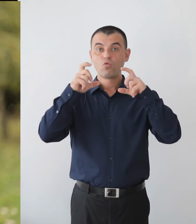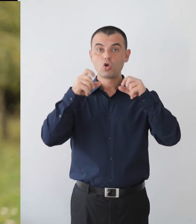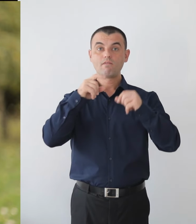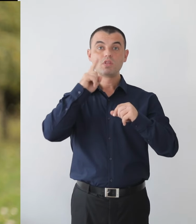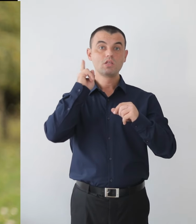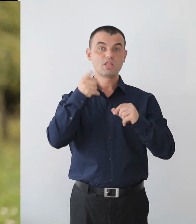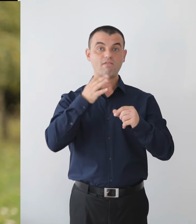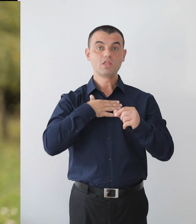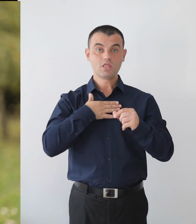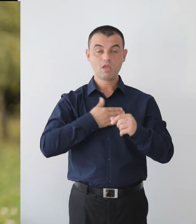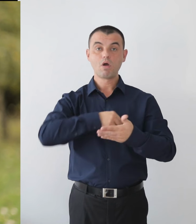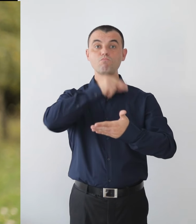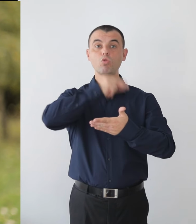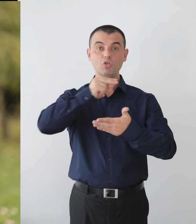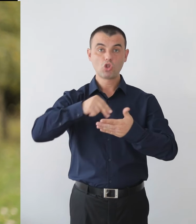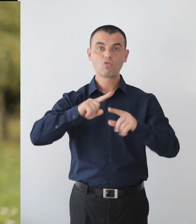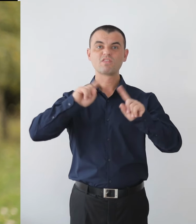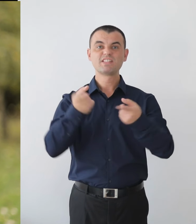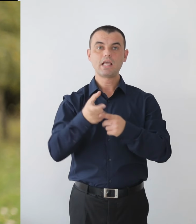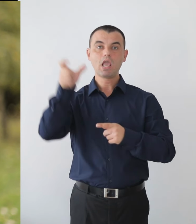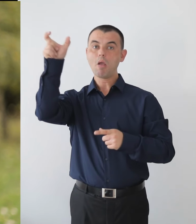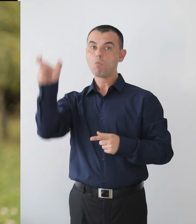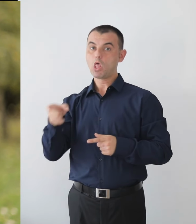Фотографът трябва да има писмено споразумение с всеки модел